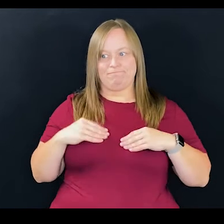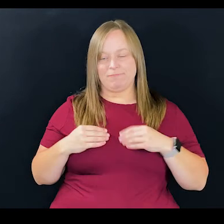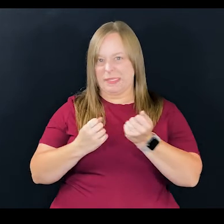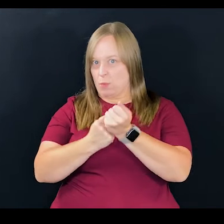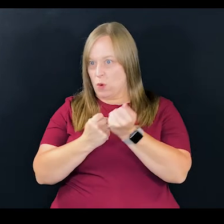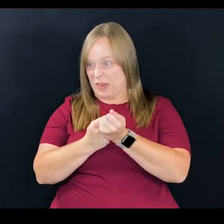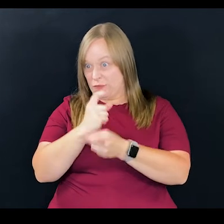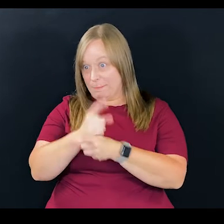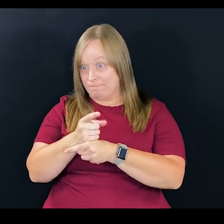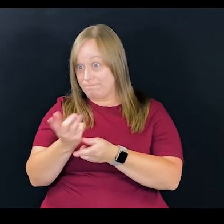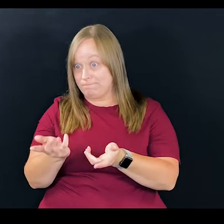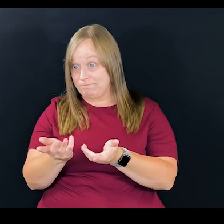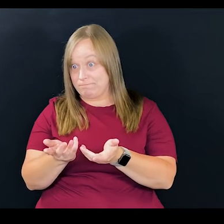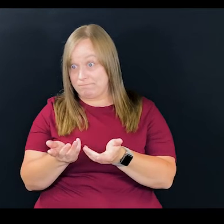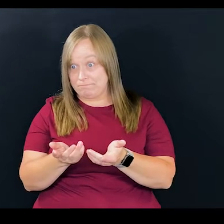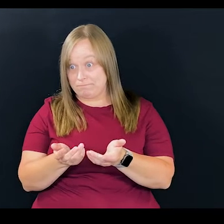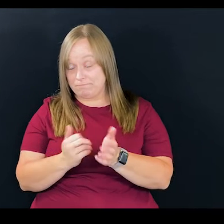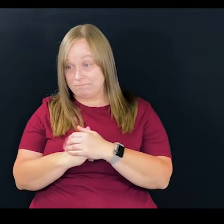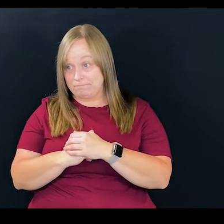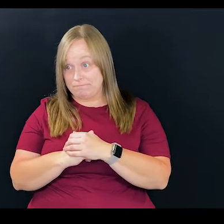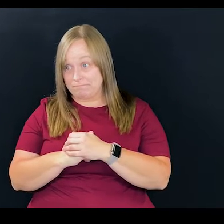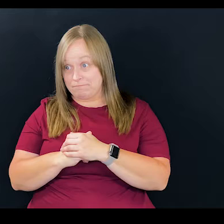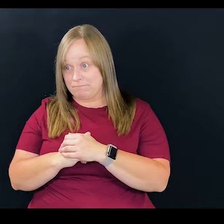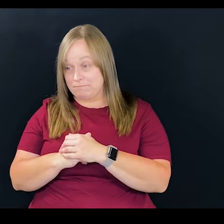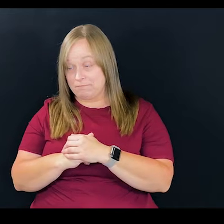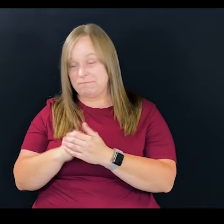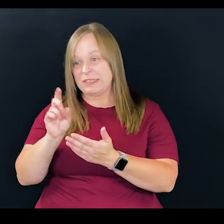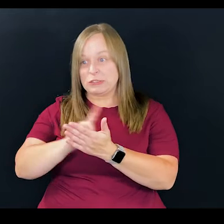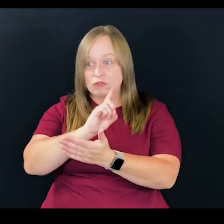no siempre han sido muy aceptados, ¿verdad?